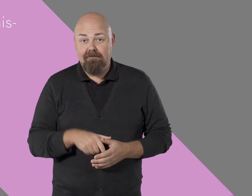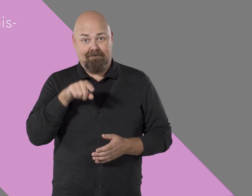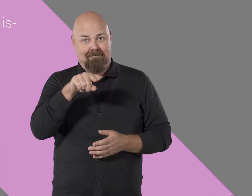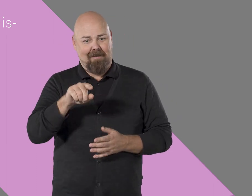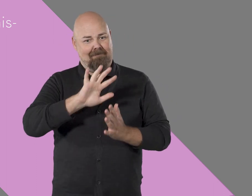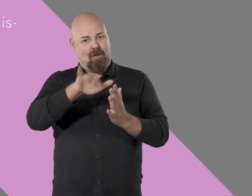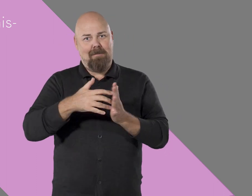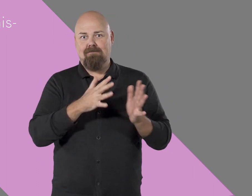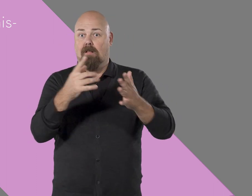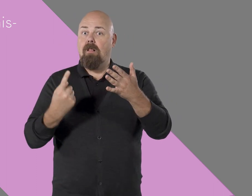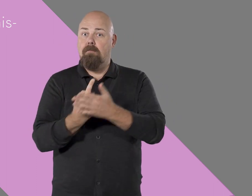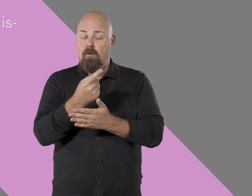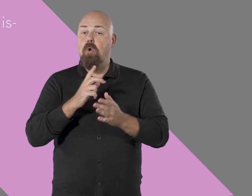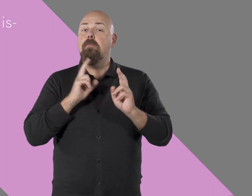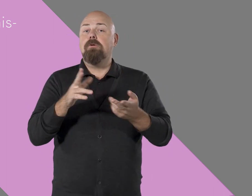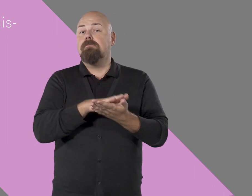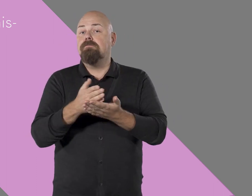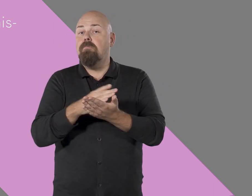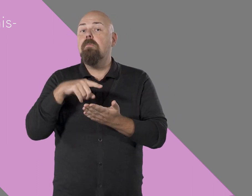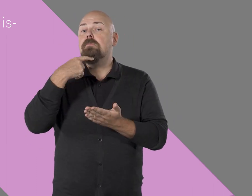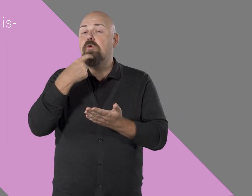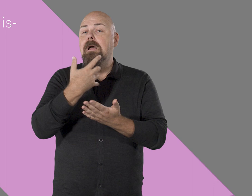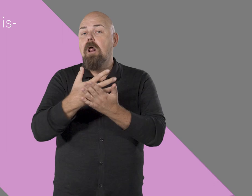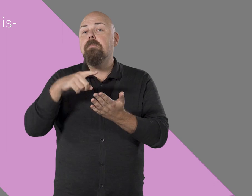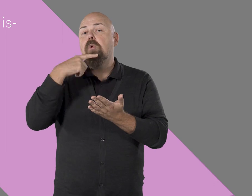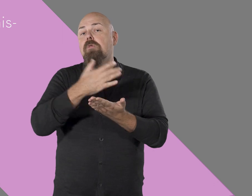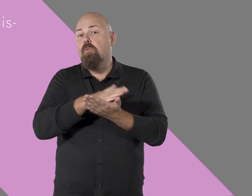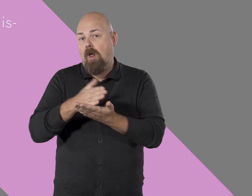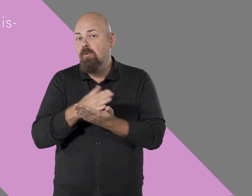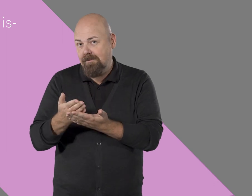Viittomakielisessä tapahtumassa on suomenkielinen puhetulkkaus.